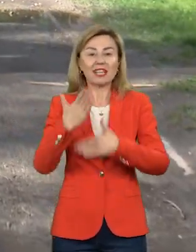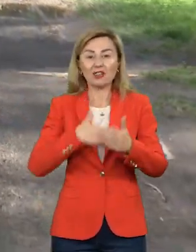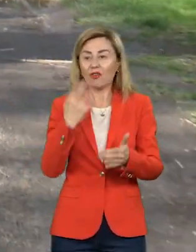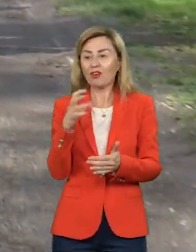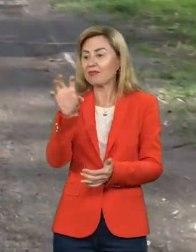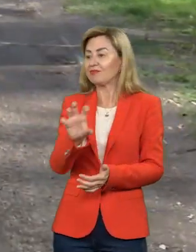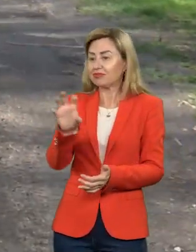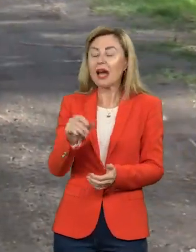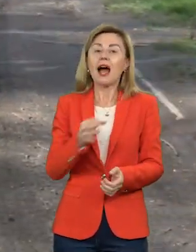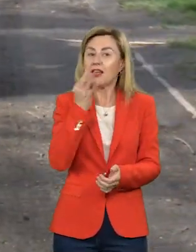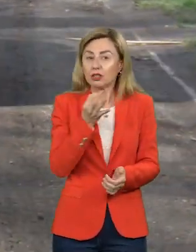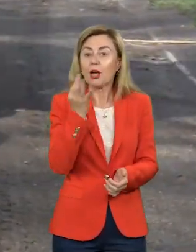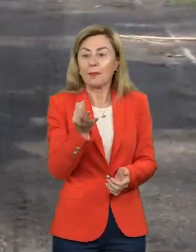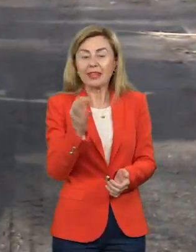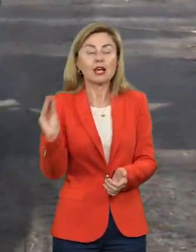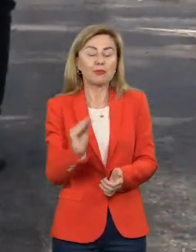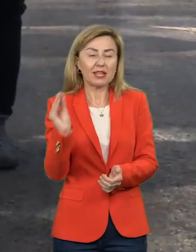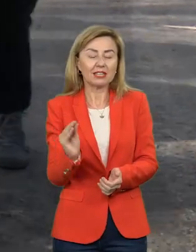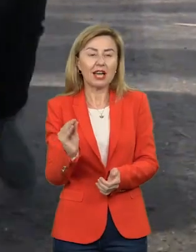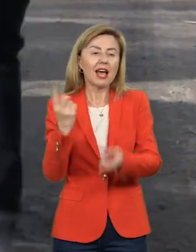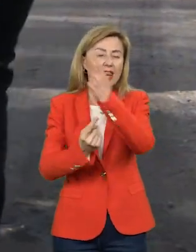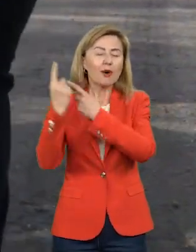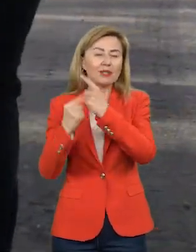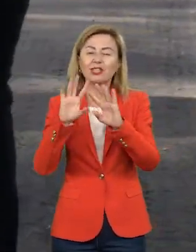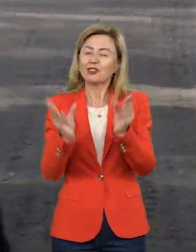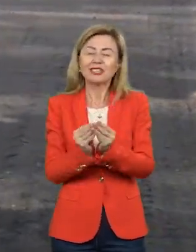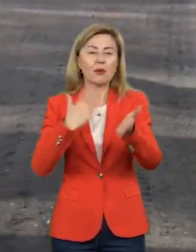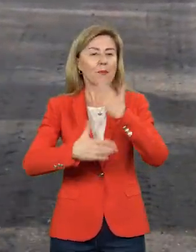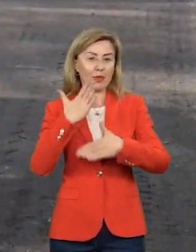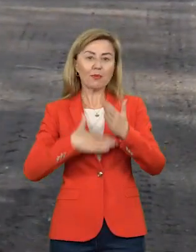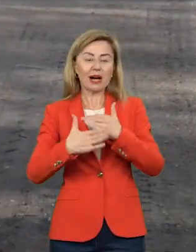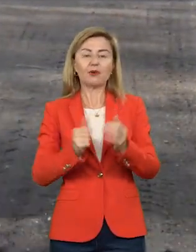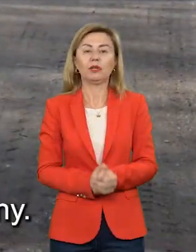Jeszcze będziemy zbierać opinie, ale wydaje mi się, że się podobało. My ten wózek dzisiaj testujemy.